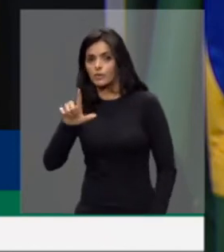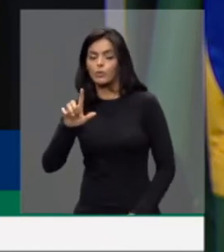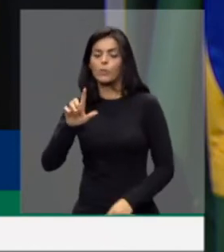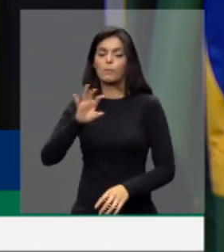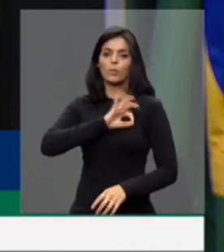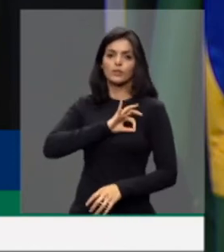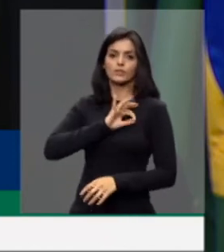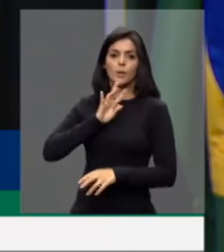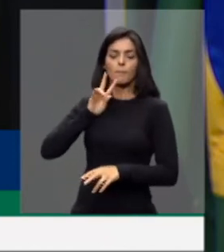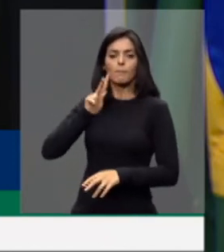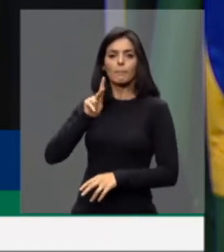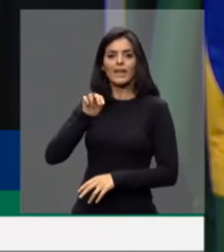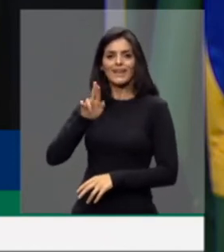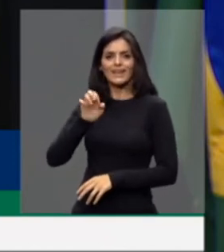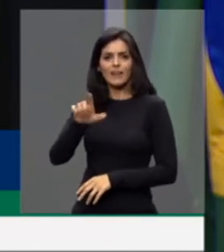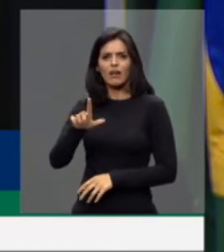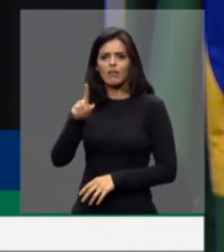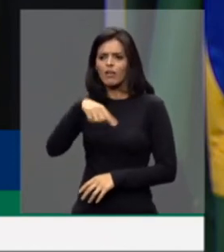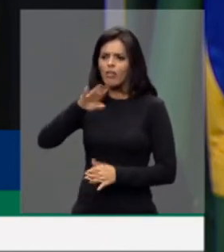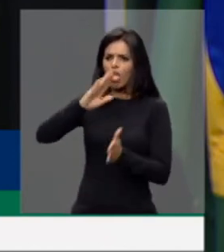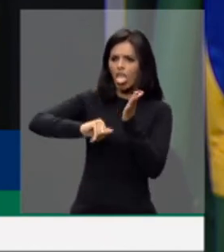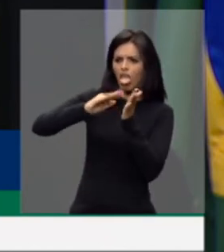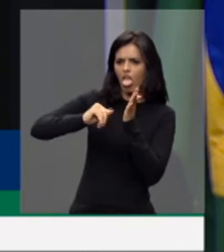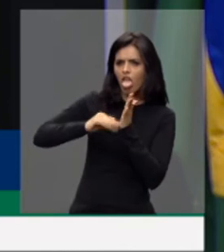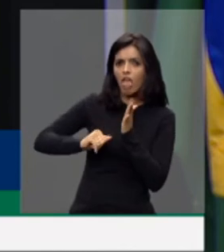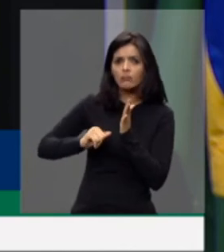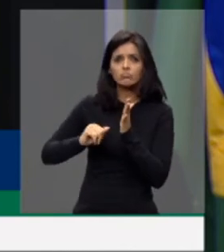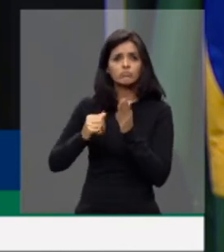ESSA CASA MAIS UMA VEZ IMPÔS AO CONJUNTO DOS SERVIDORES PÚ BLICOS, OS POLICIAIS CIVIS E